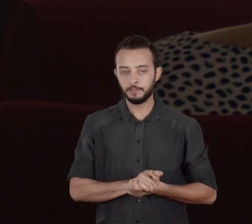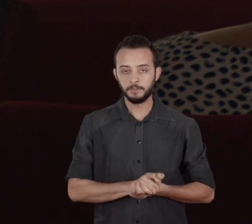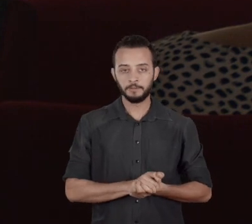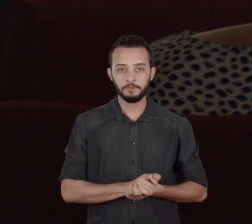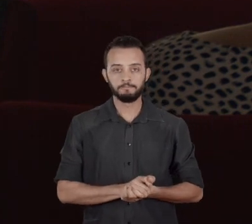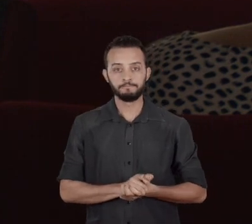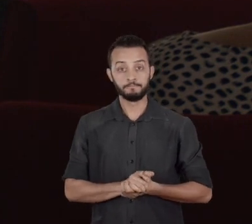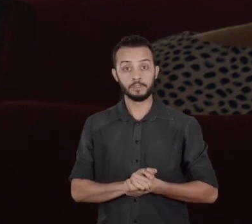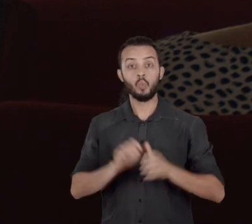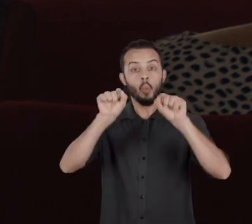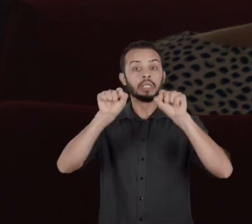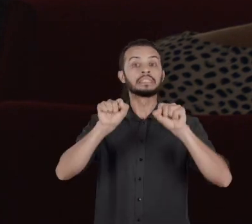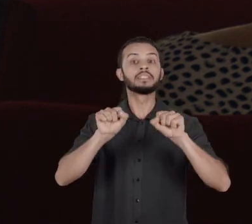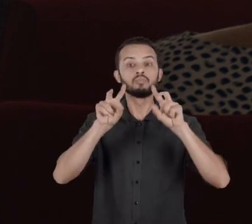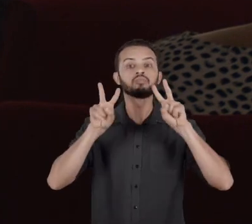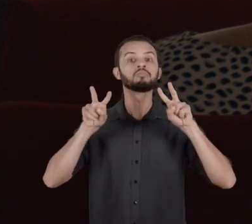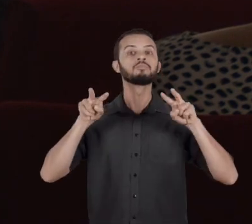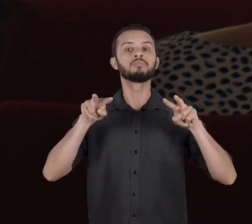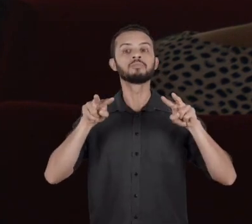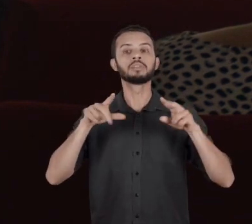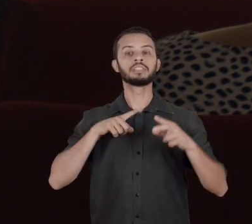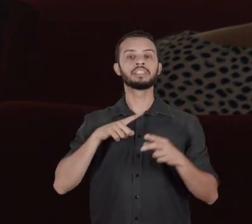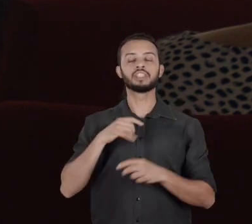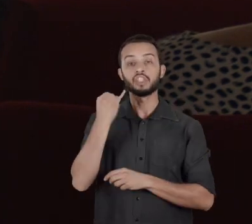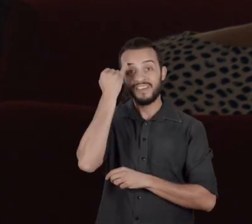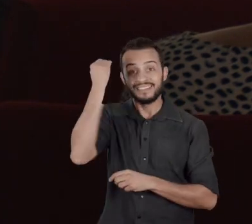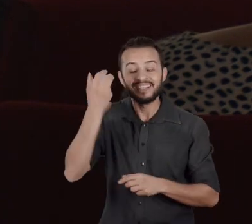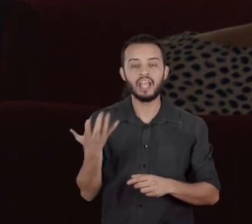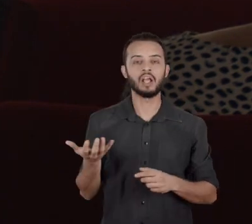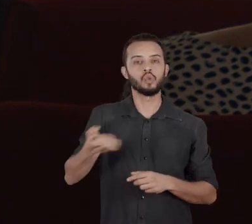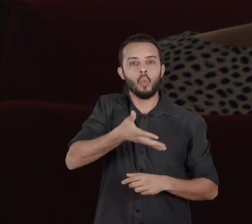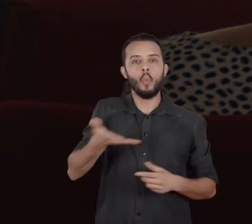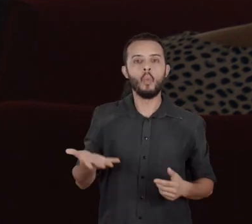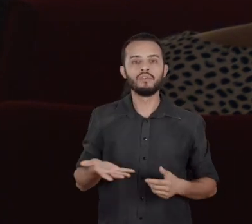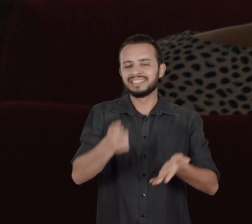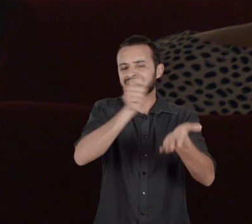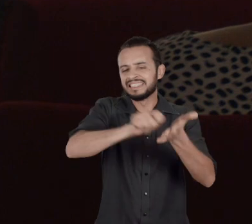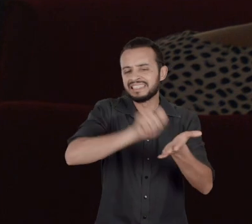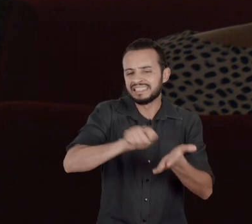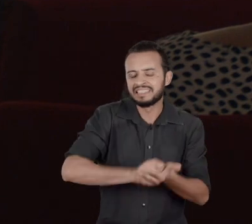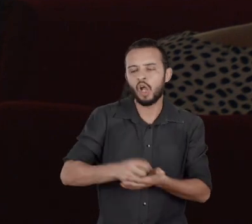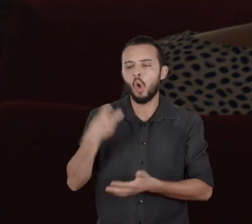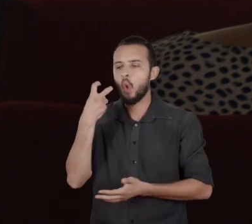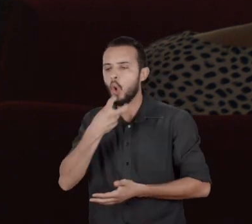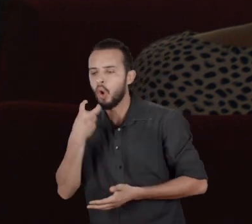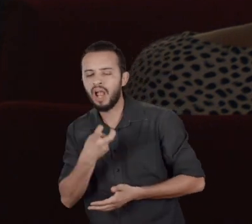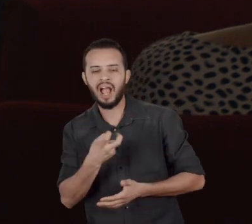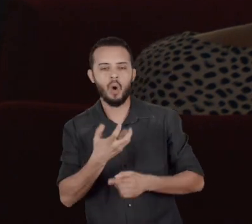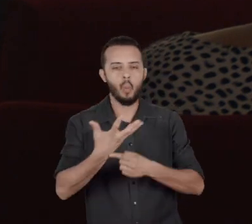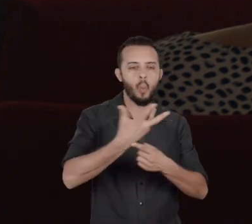dessa inscrição, seja ela oral, seja ela escrita ou artística, imagética,